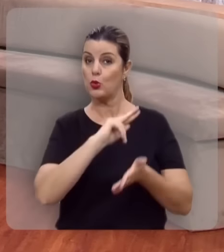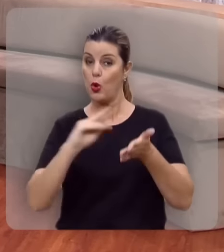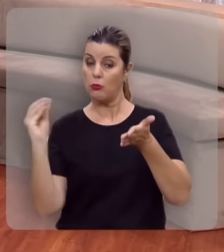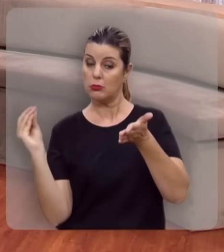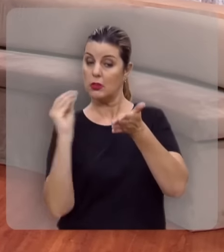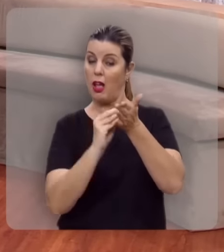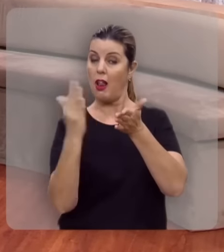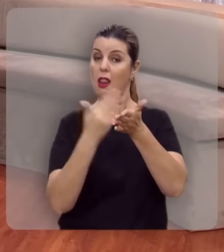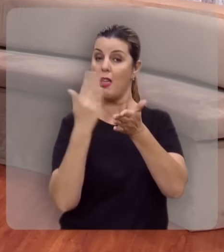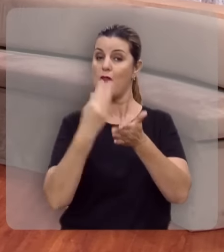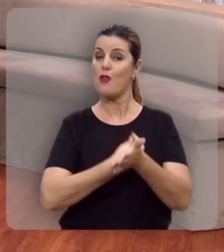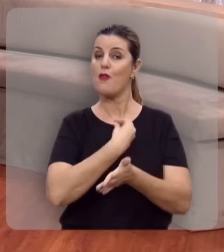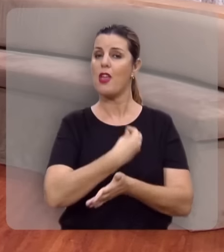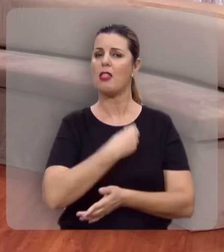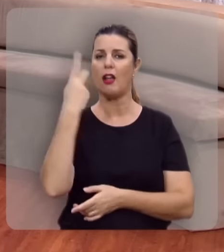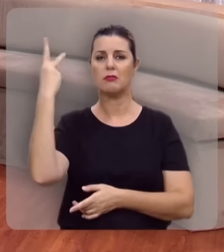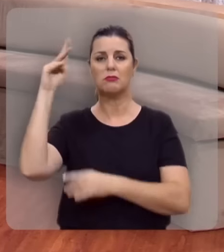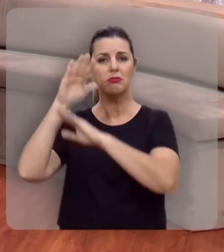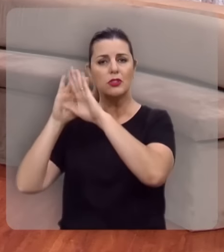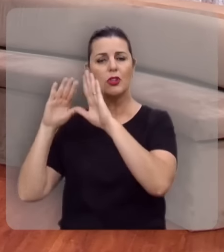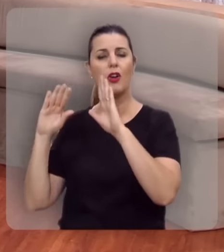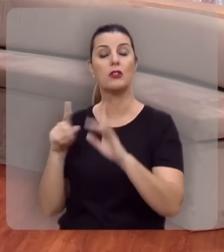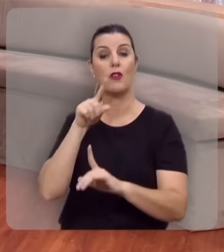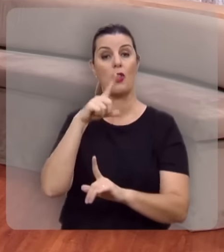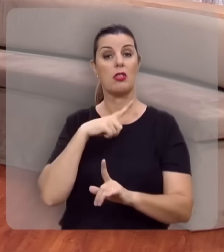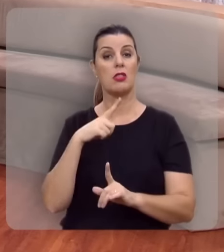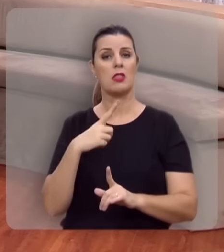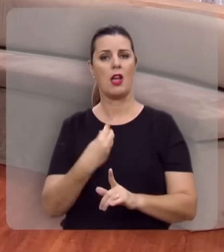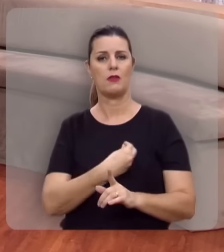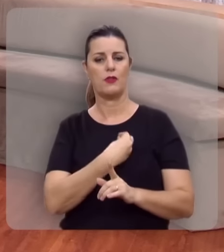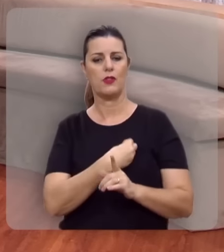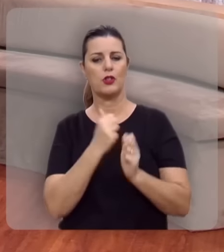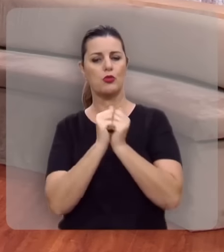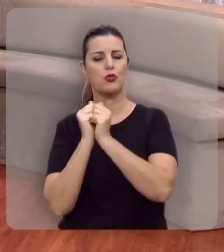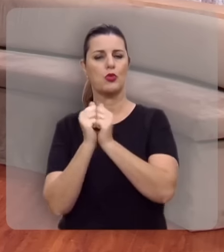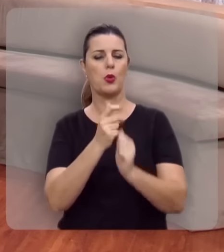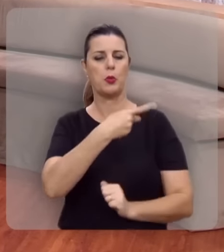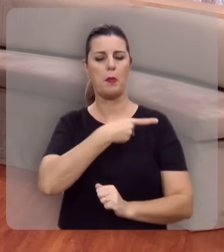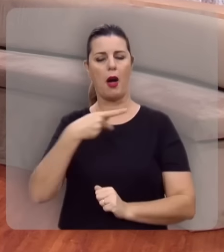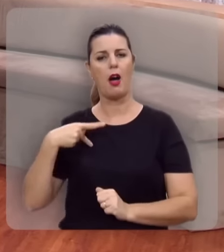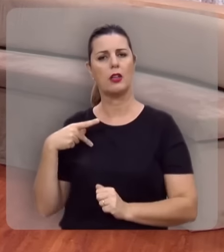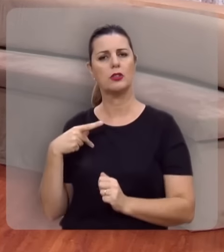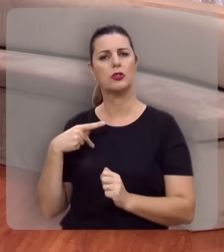está escrito no livro da vida, você está dentro do redil do divino Pastor, você está nas mãos